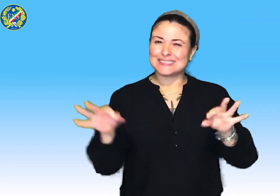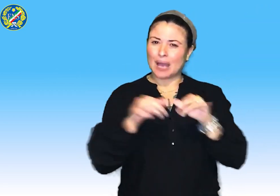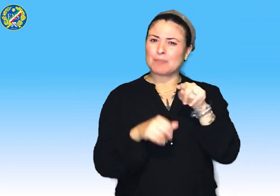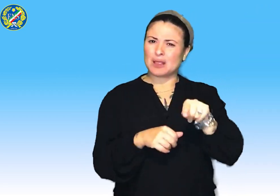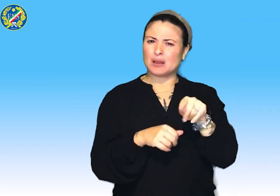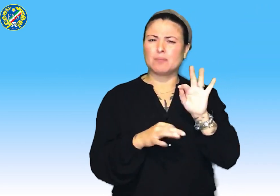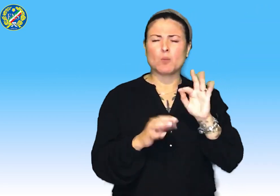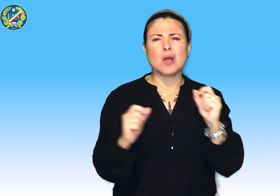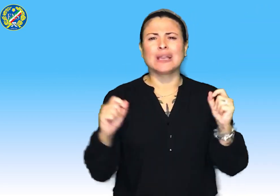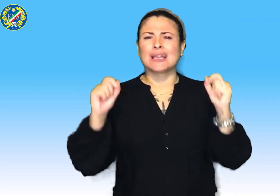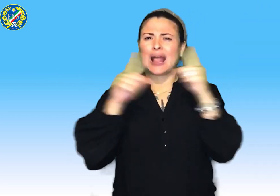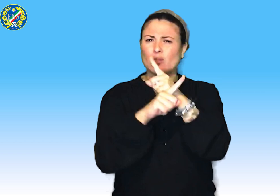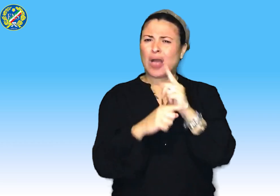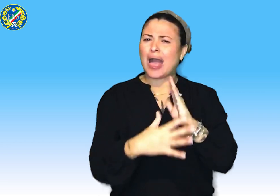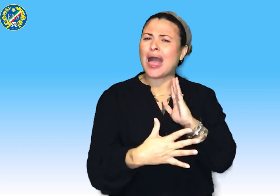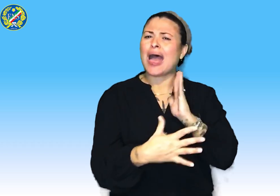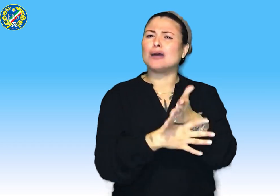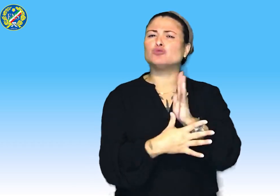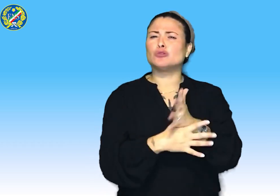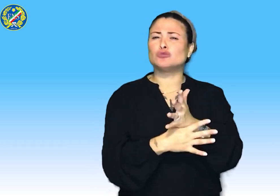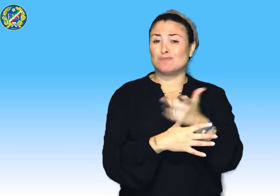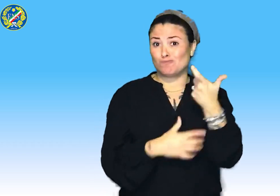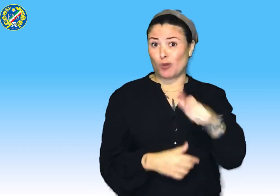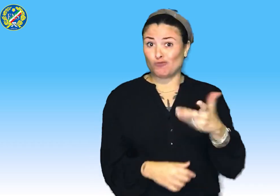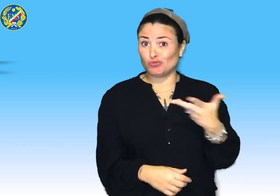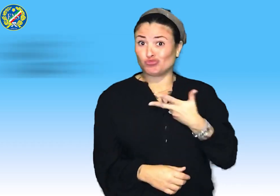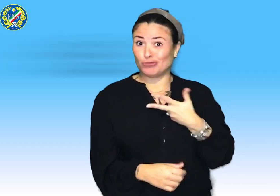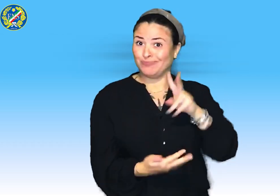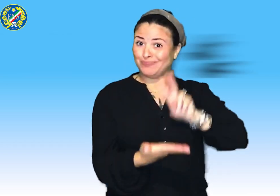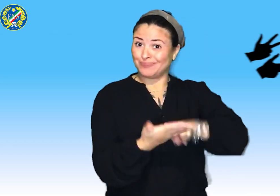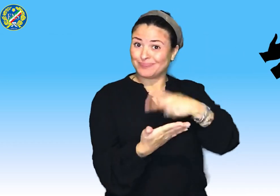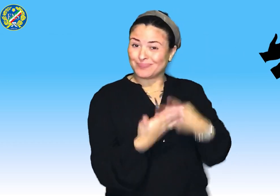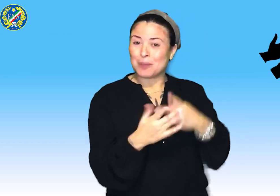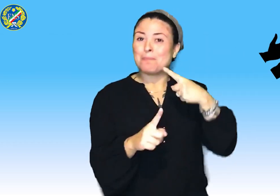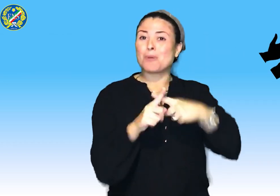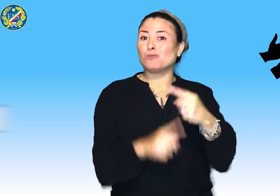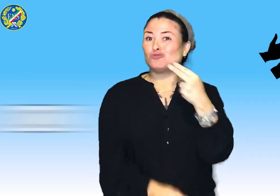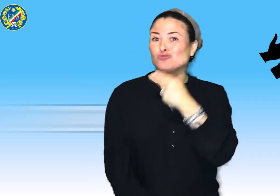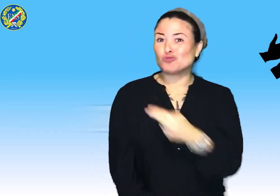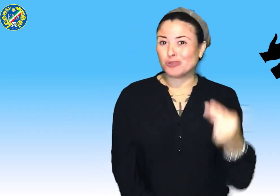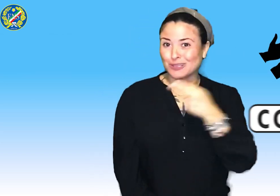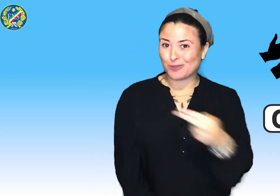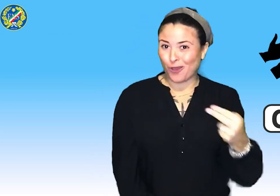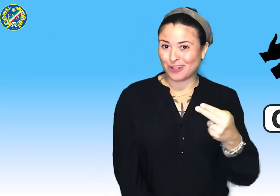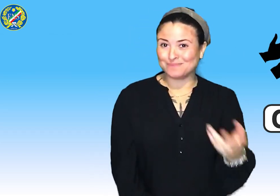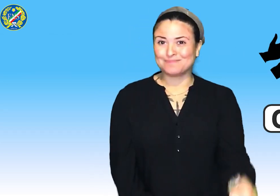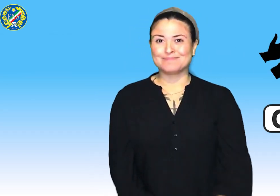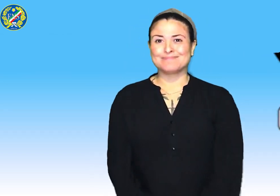e registrarti all’appuntamento della tua Regione.